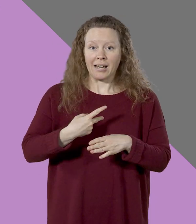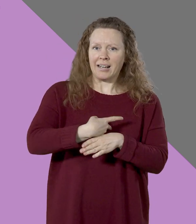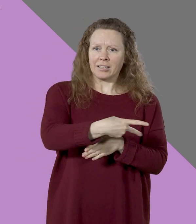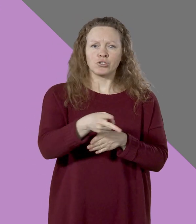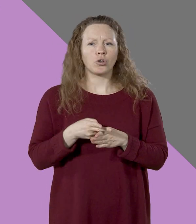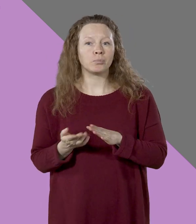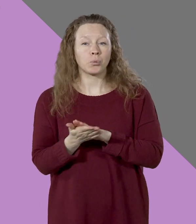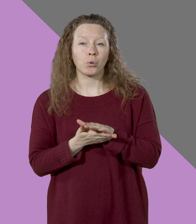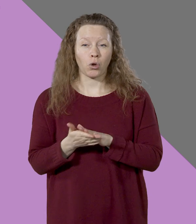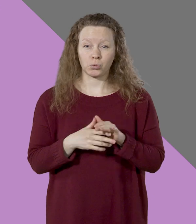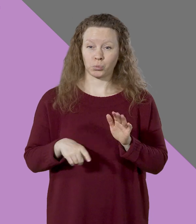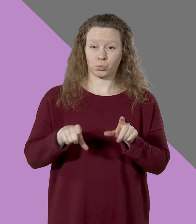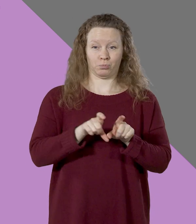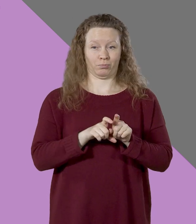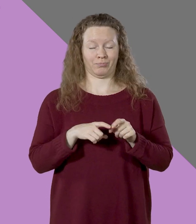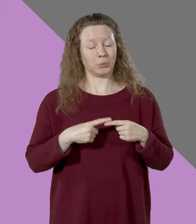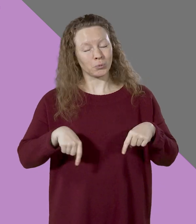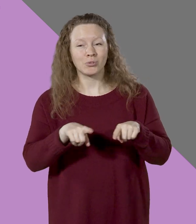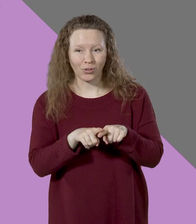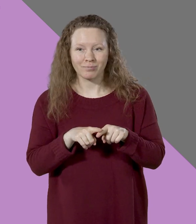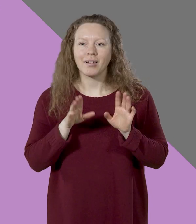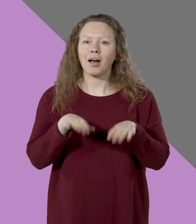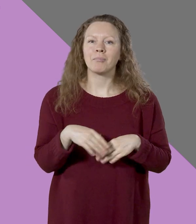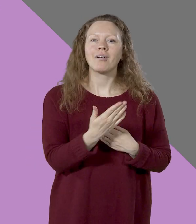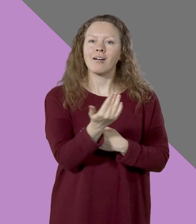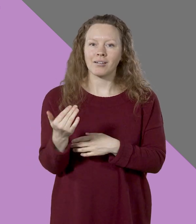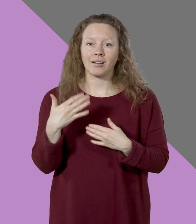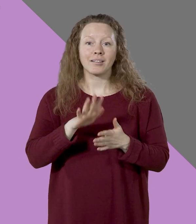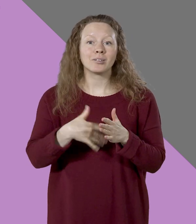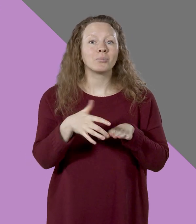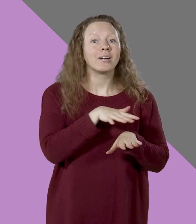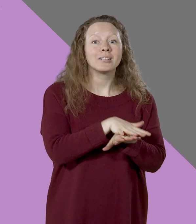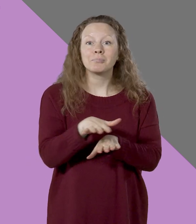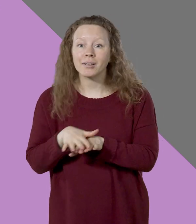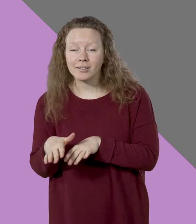Riksdagens grundlagsutskott har som teckenspråksexperter hört -